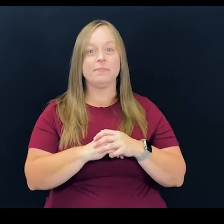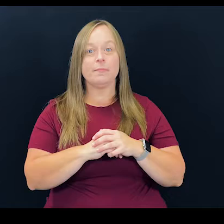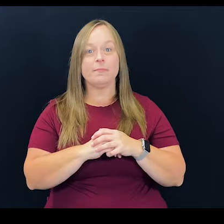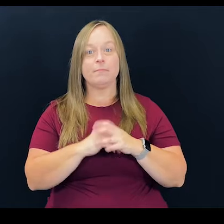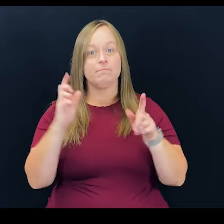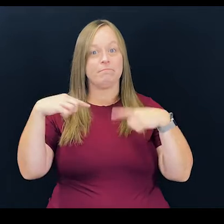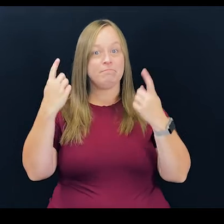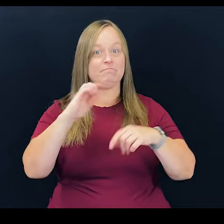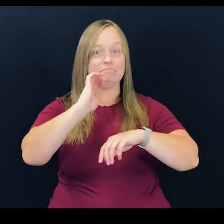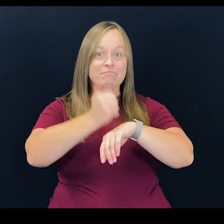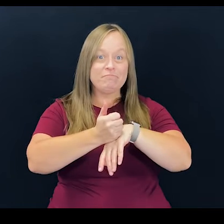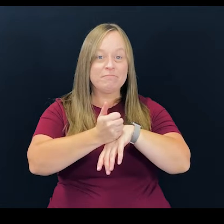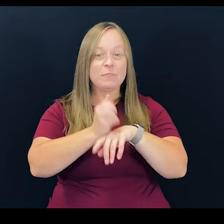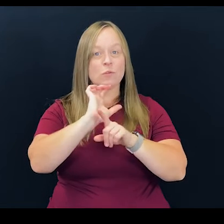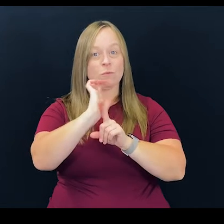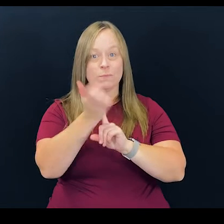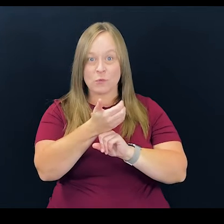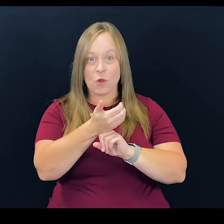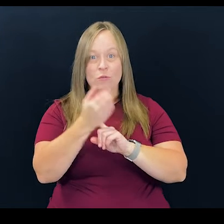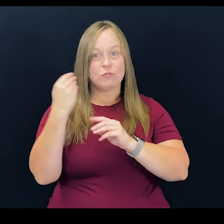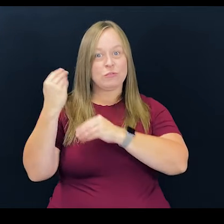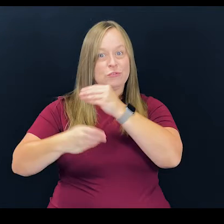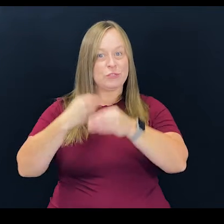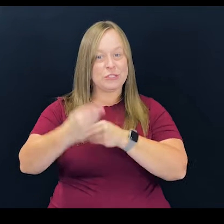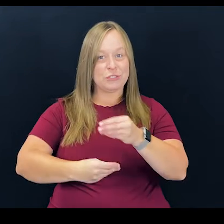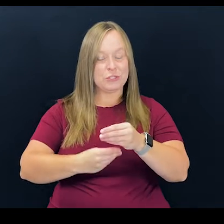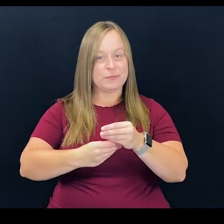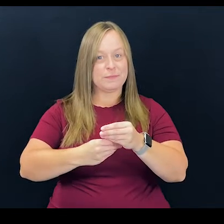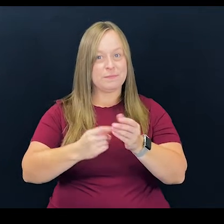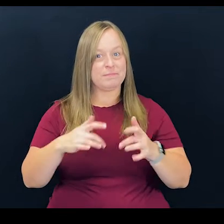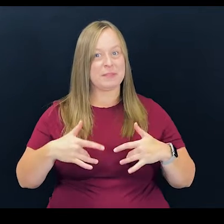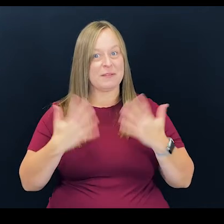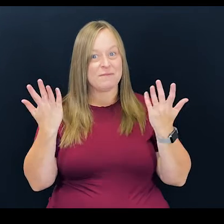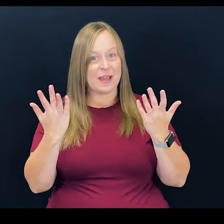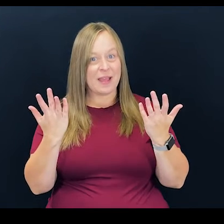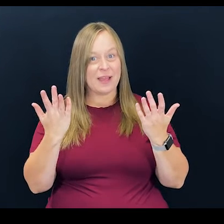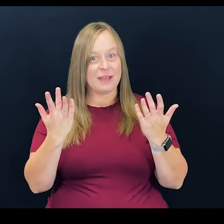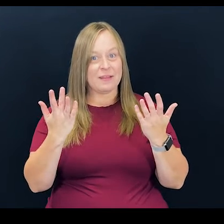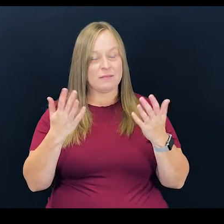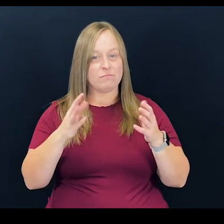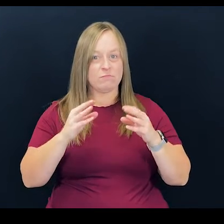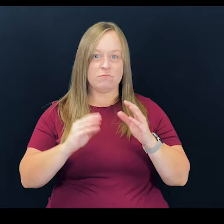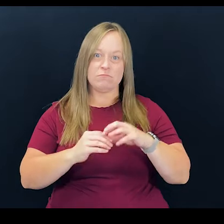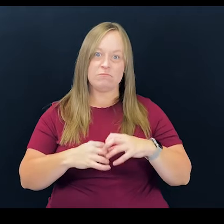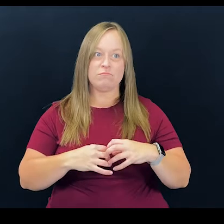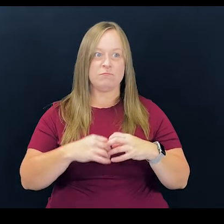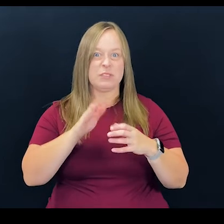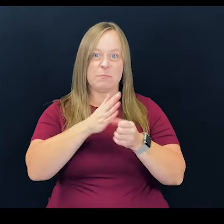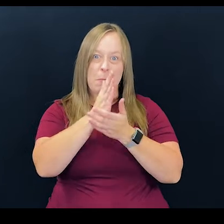Ha establecido un evento cultural, tradicional y distintivo para ser parte floreciente de la comunidad local